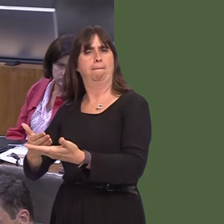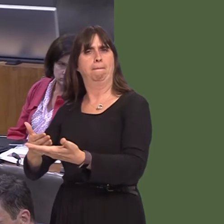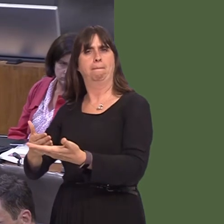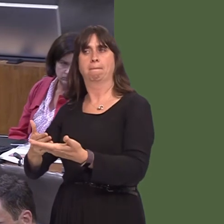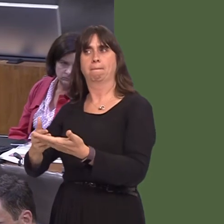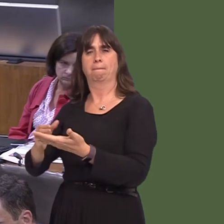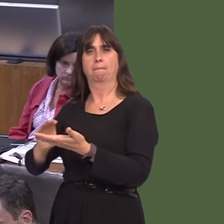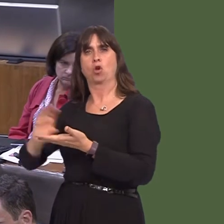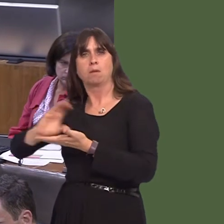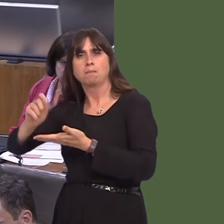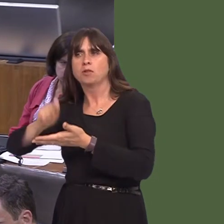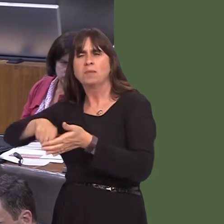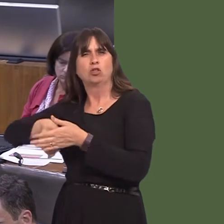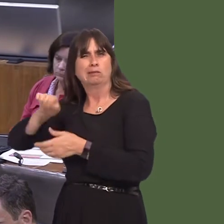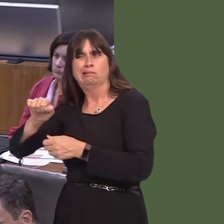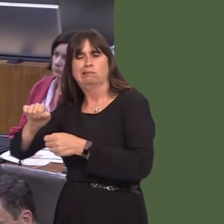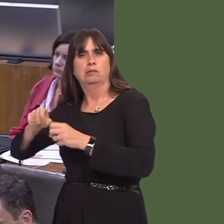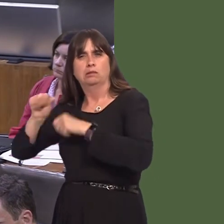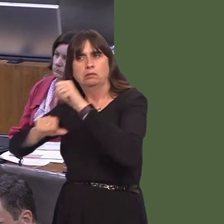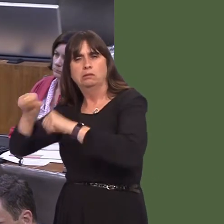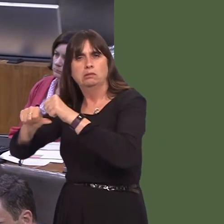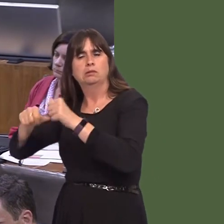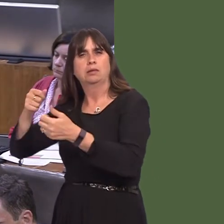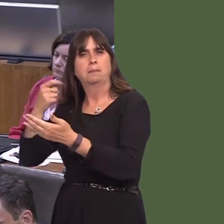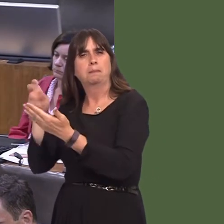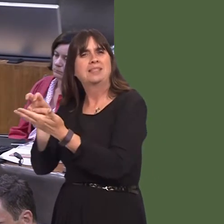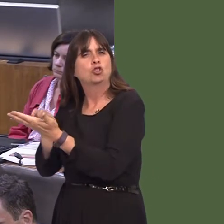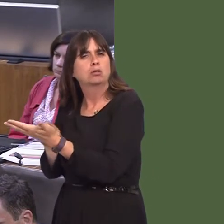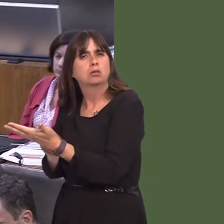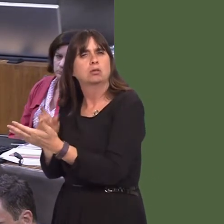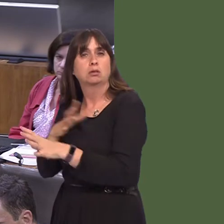As far as we're concerned as Government, obviously NRW will be guided by its consultation and